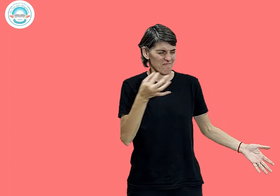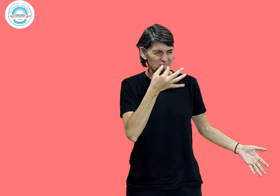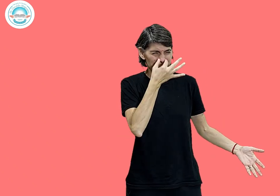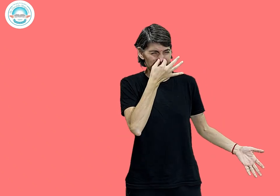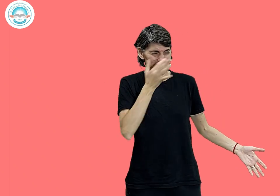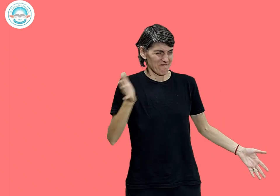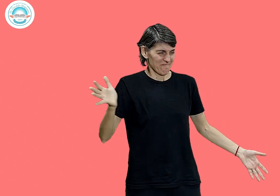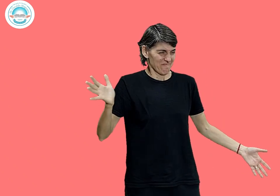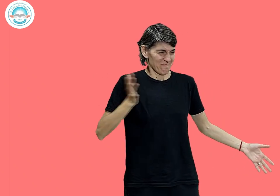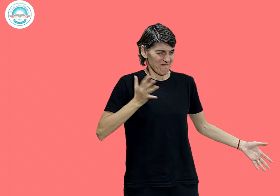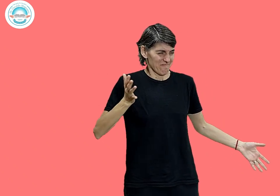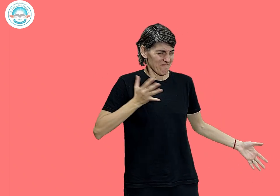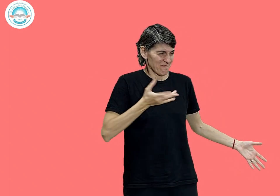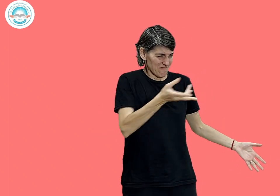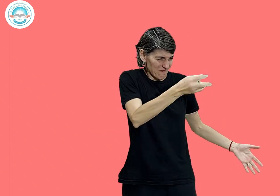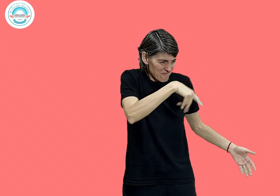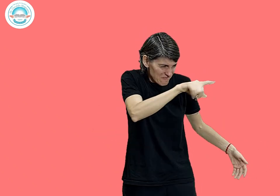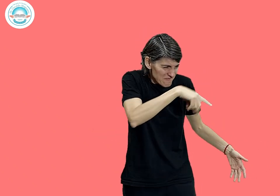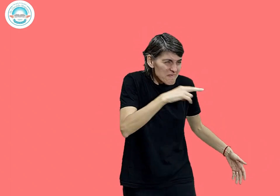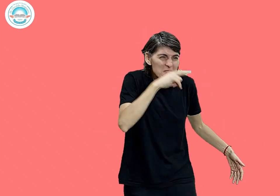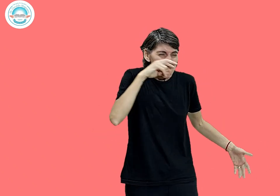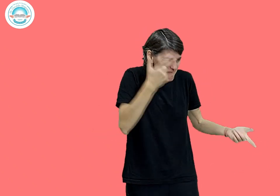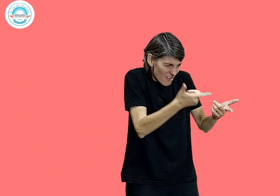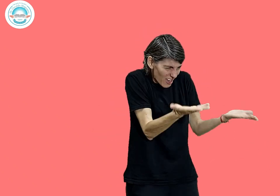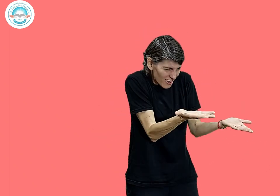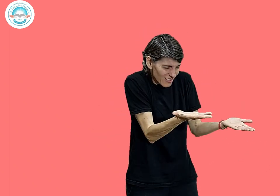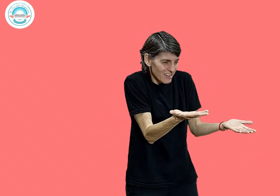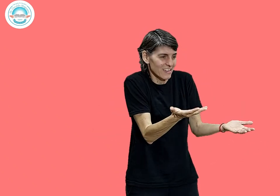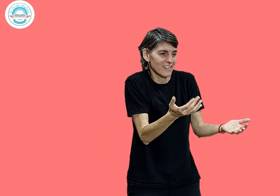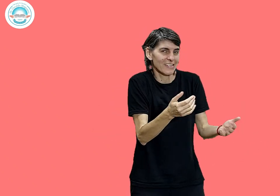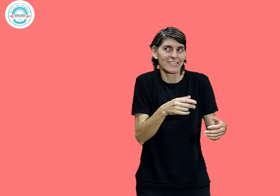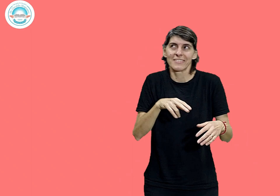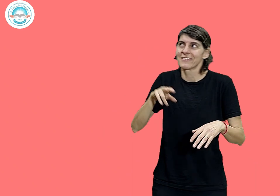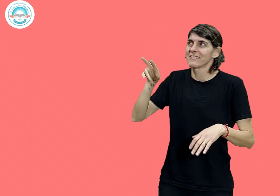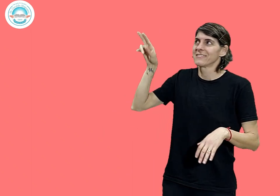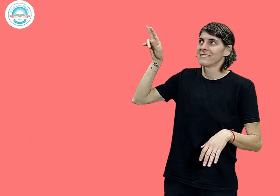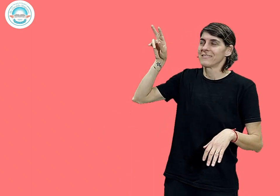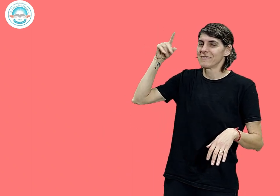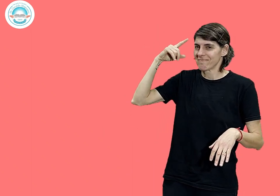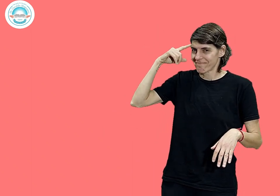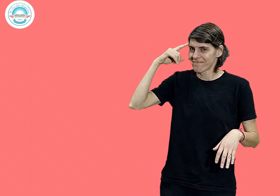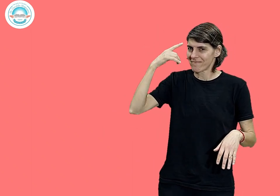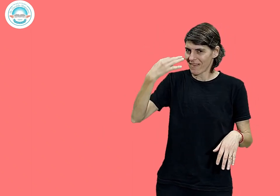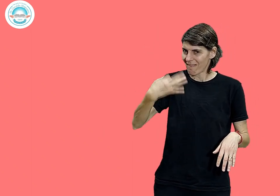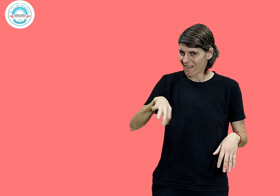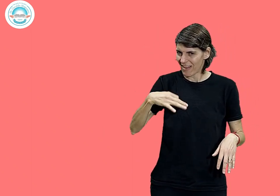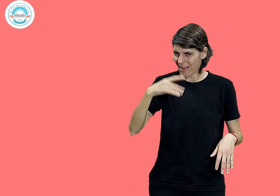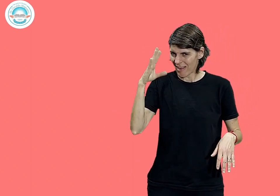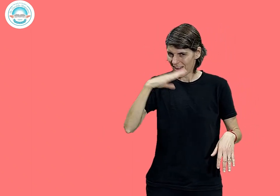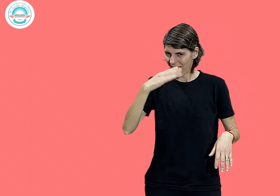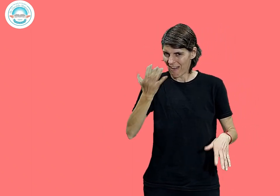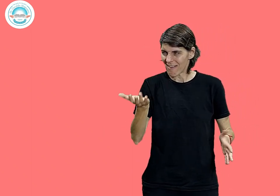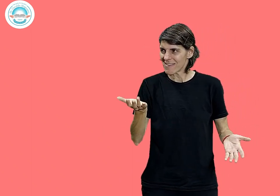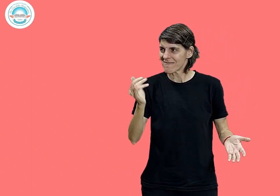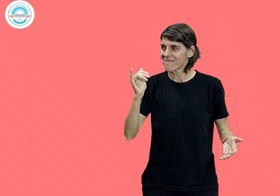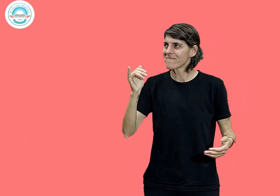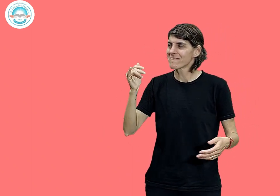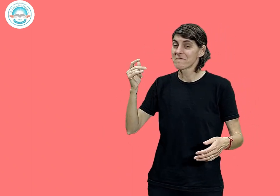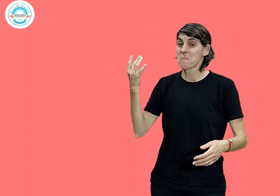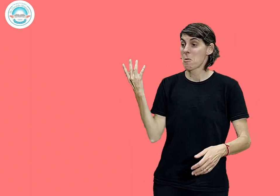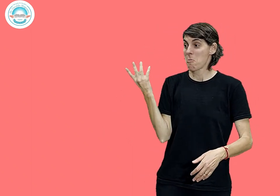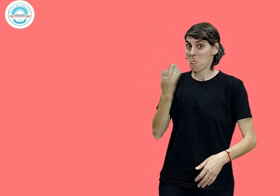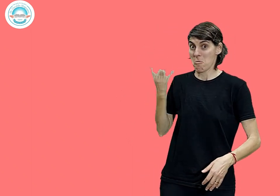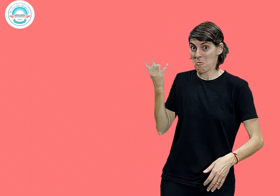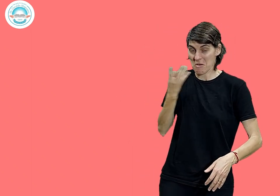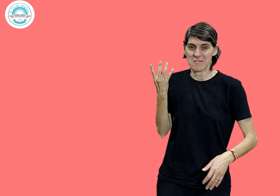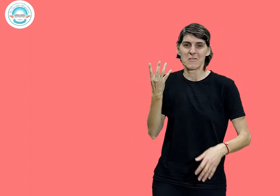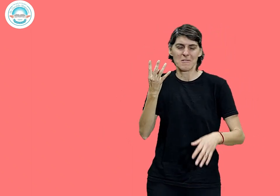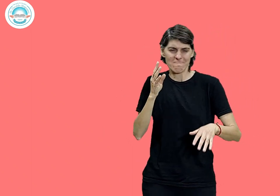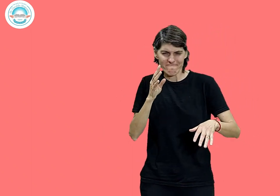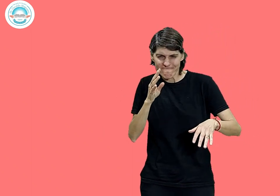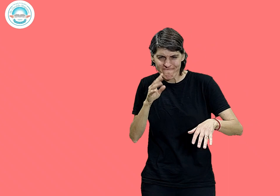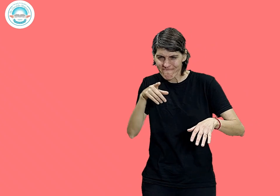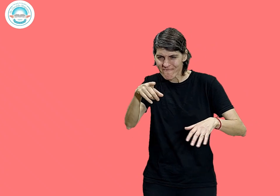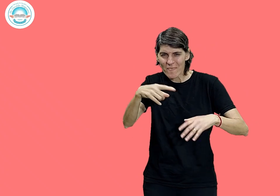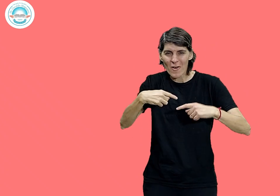¡Qué olor ap podrido, dijo Camila! - Sí, qué olor repugnante ¿no lo sienten?-